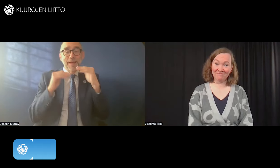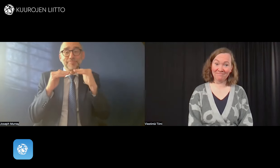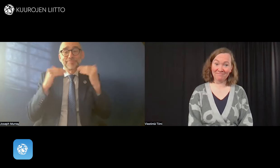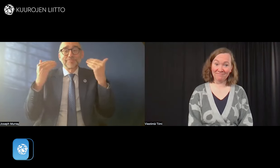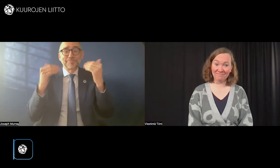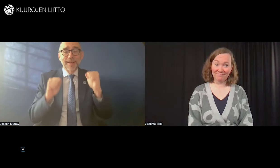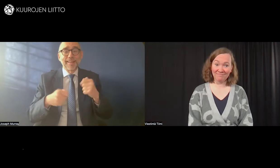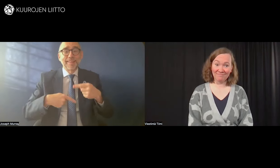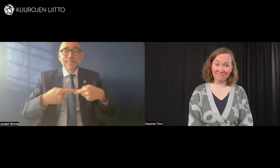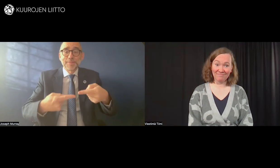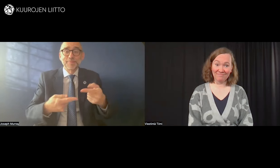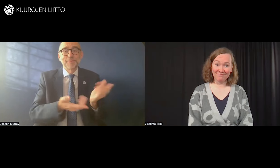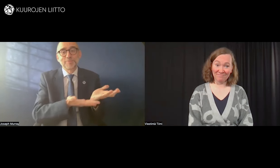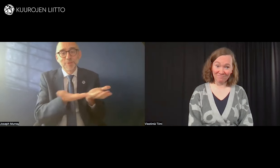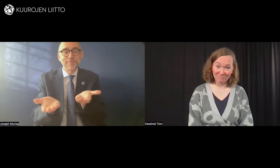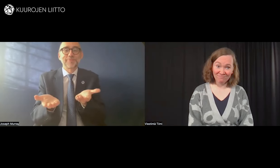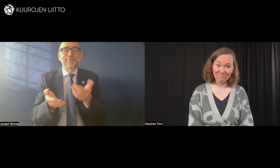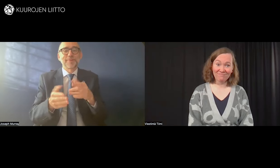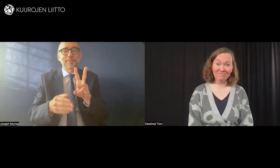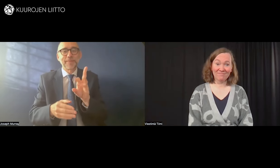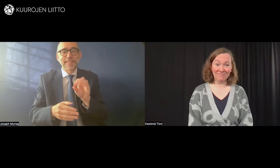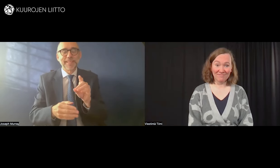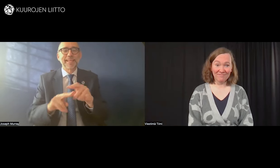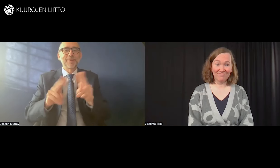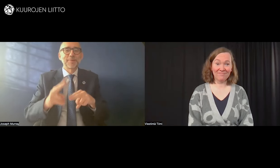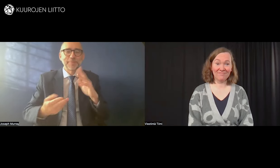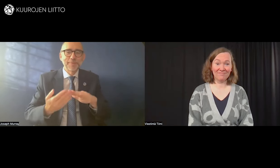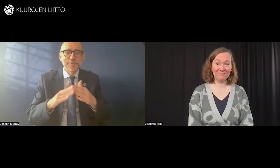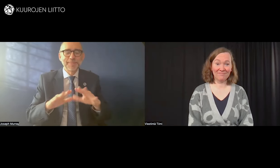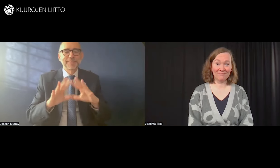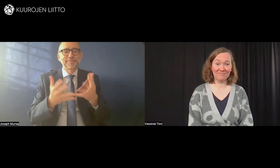Olen iloinen saadessani edelleen palvella WFD:tä ja kansainvälistä yhteisöä.